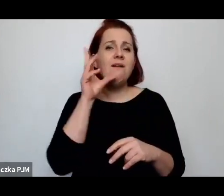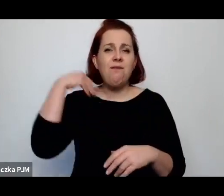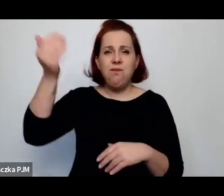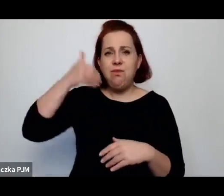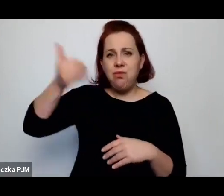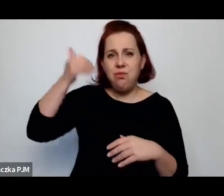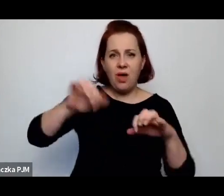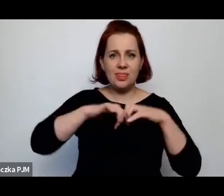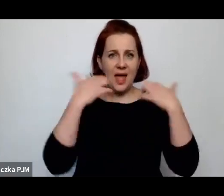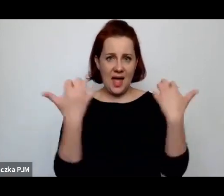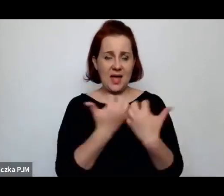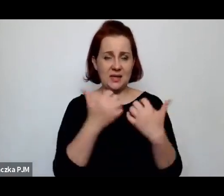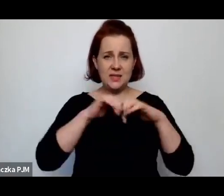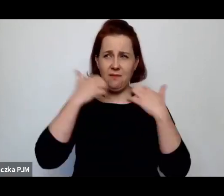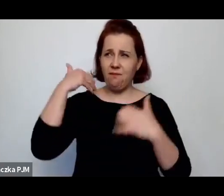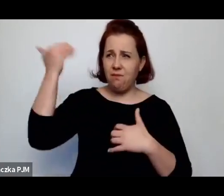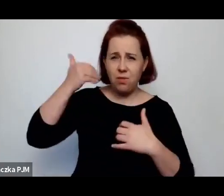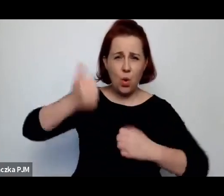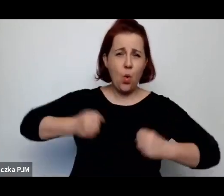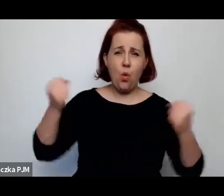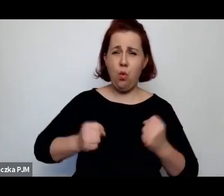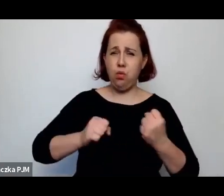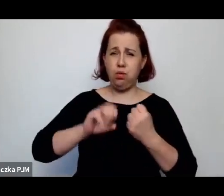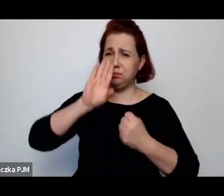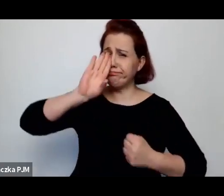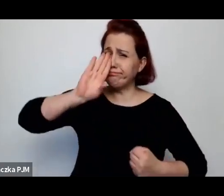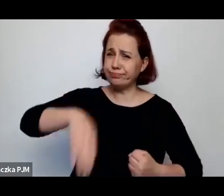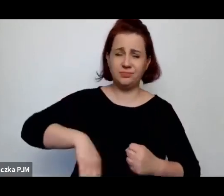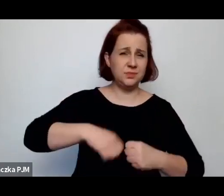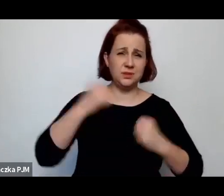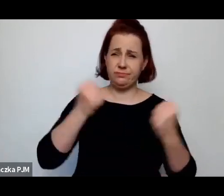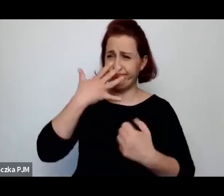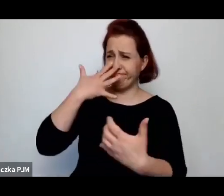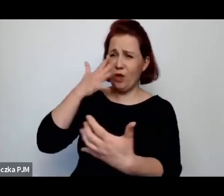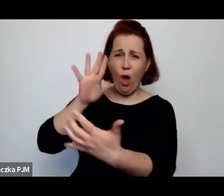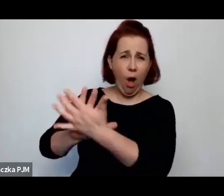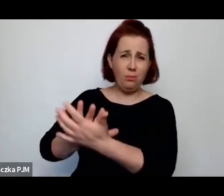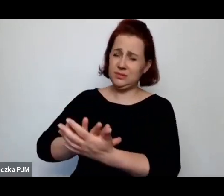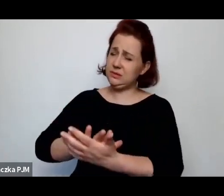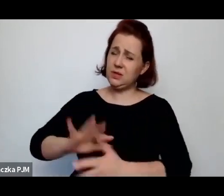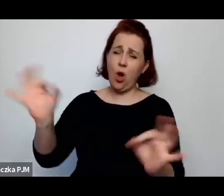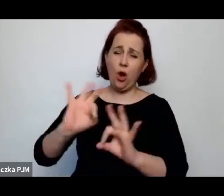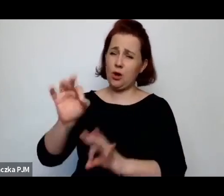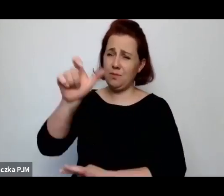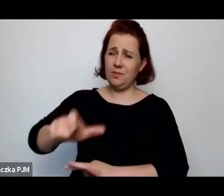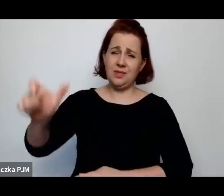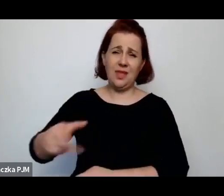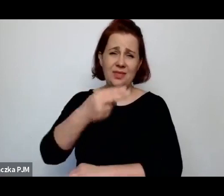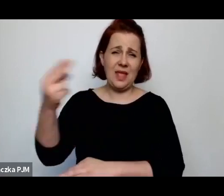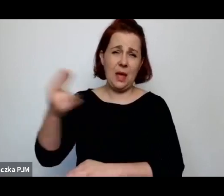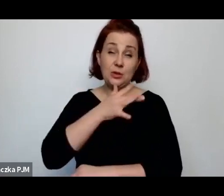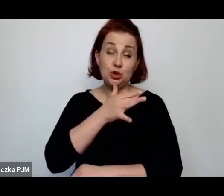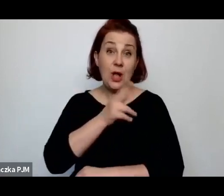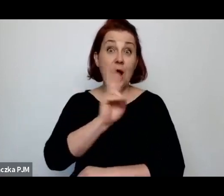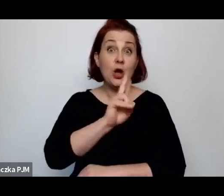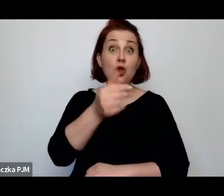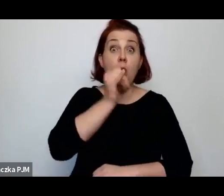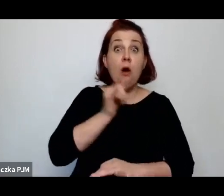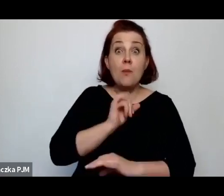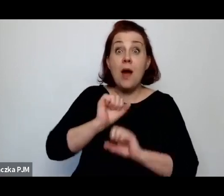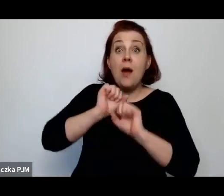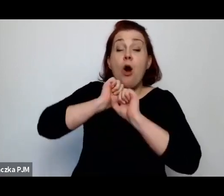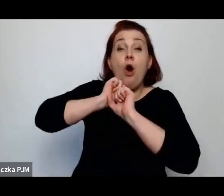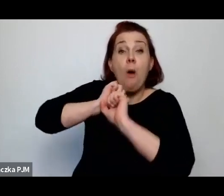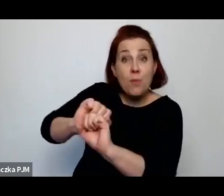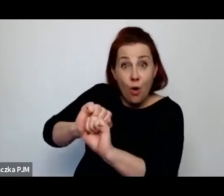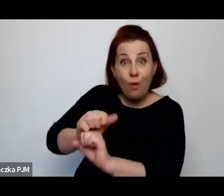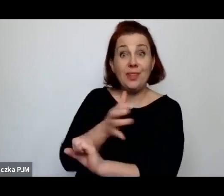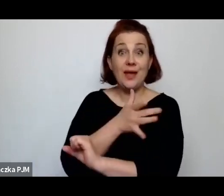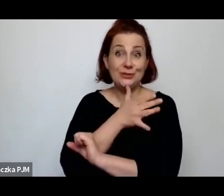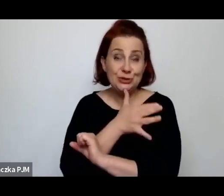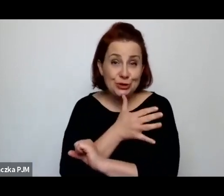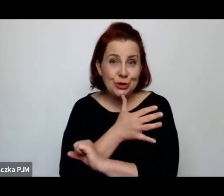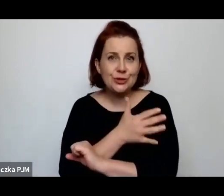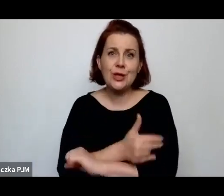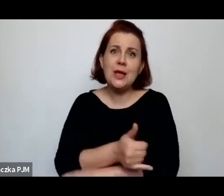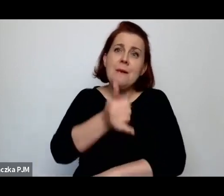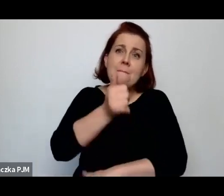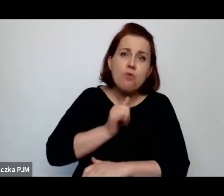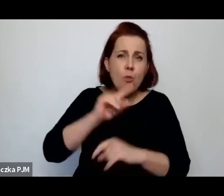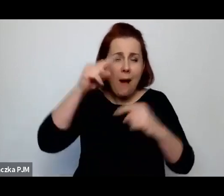strasznie takie obraźliwe sądy na temat Żydów padały, a ci, którzy próbowali bronić i racjonalnie tłumaczyć